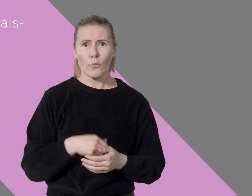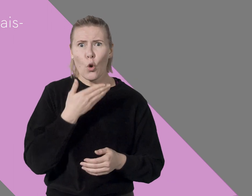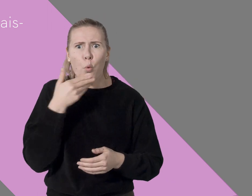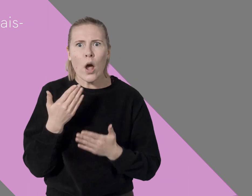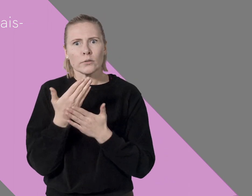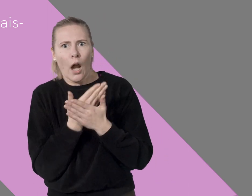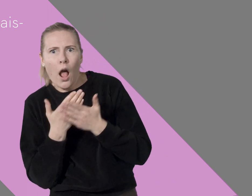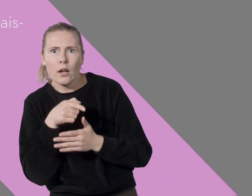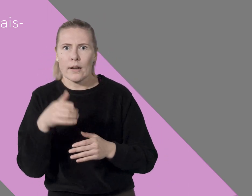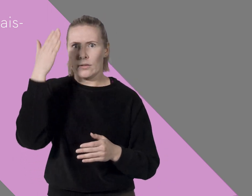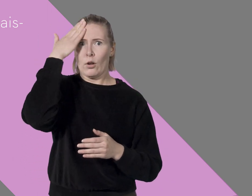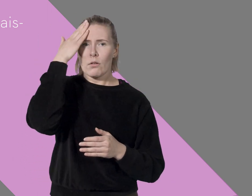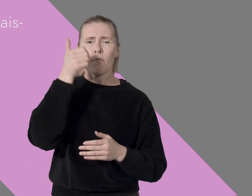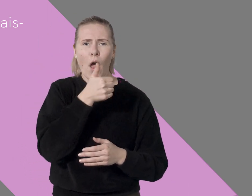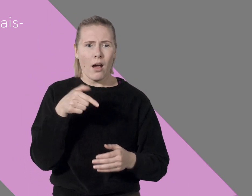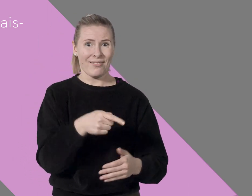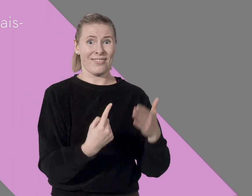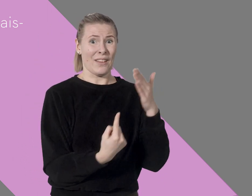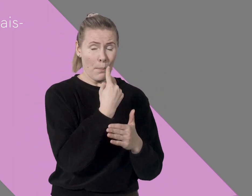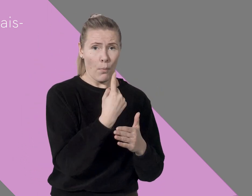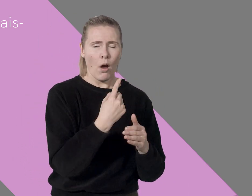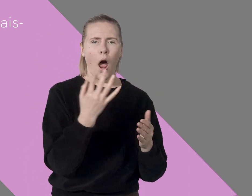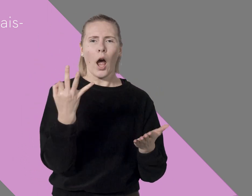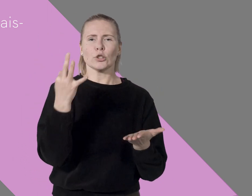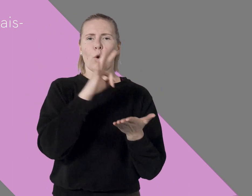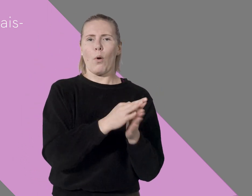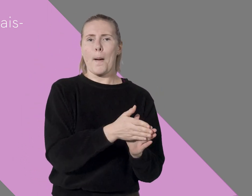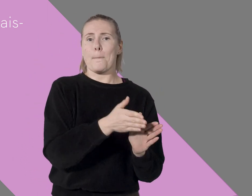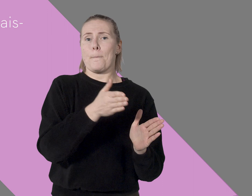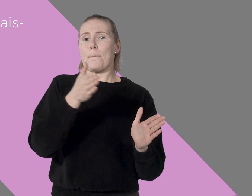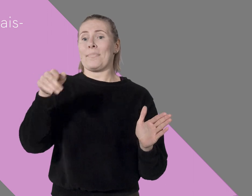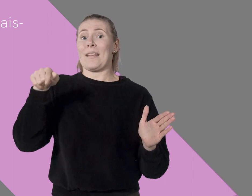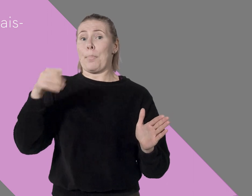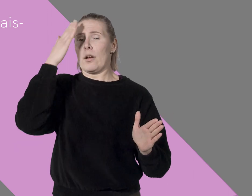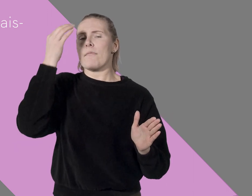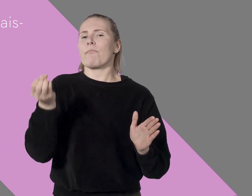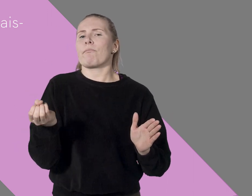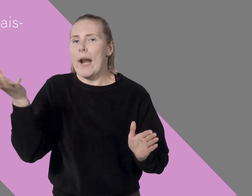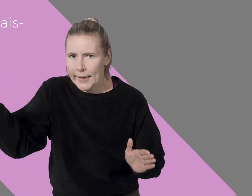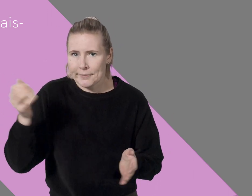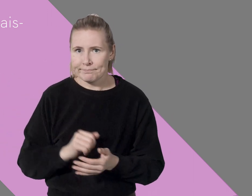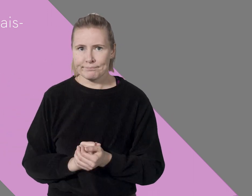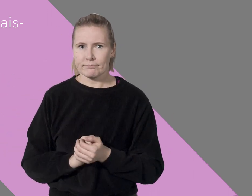Tietoja ei siis ole jätetty kertomatta, vaan ne on tuotu esille - noin kahdeksan kuukauden sisällä heti epäilyn tultua ilmi.